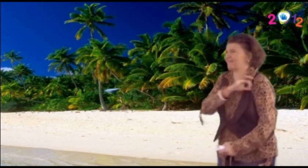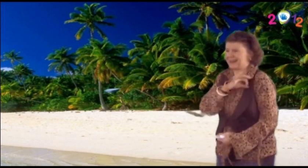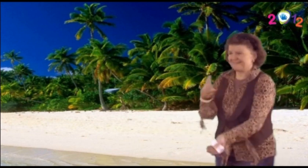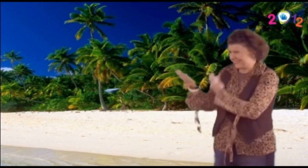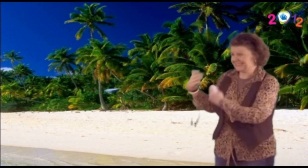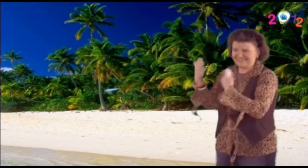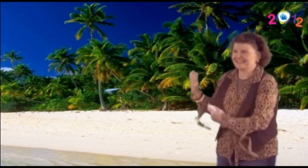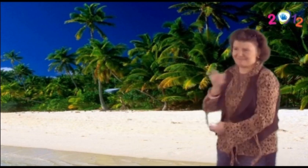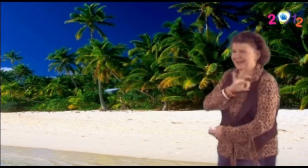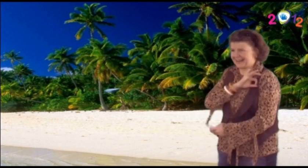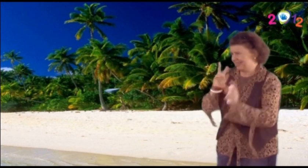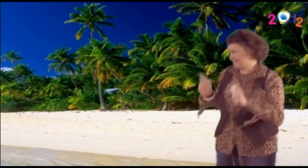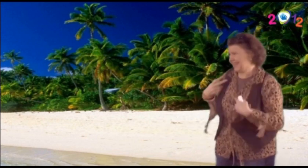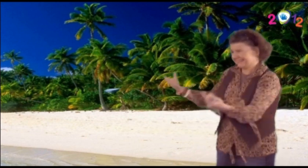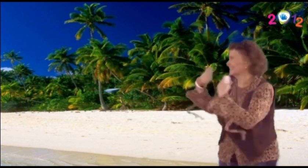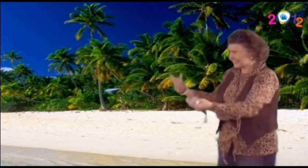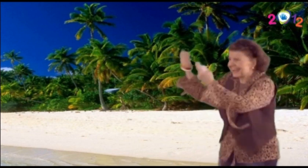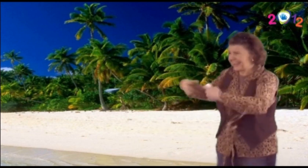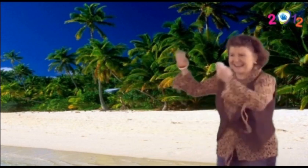Szeretném, ha visszajönnének a barátaim.